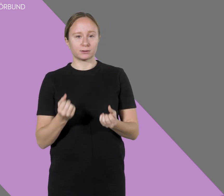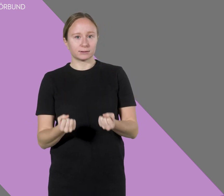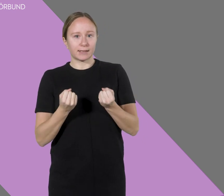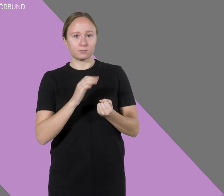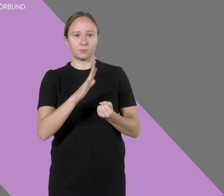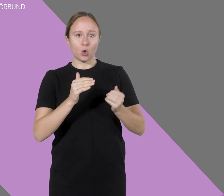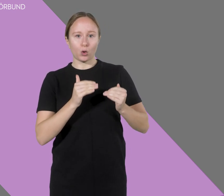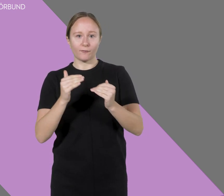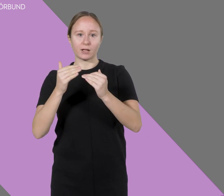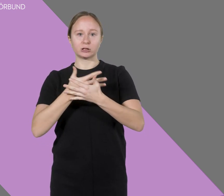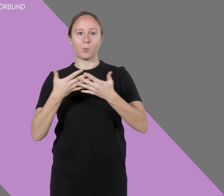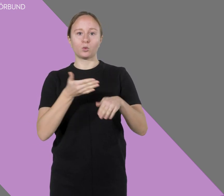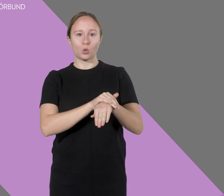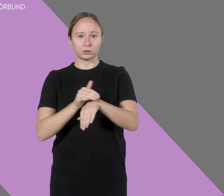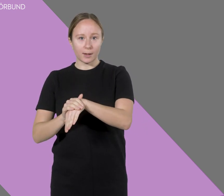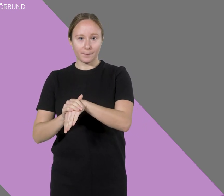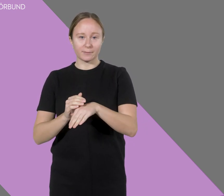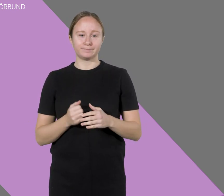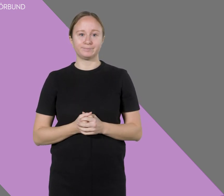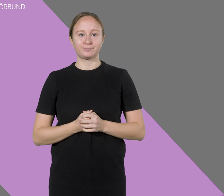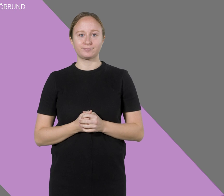och att stärka utvecklingen av deras språkkunskaper.